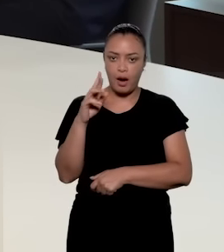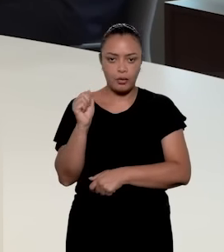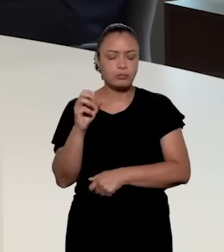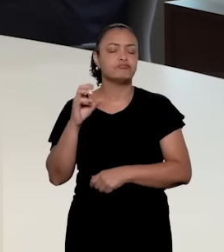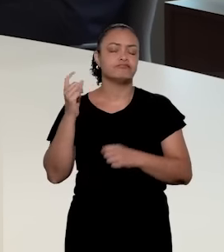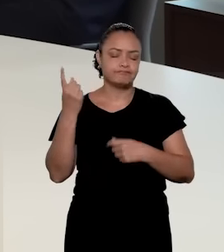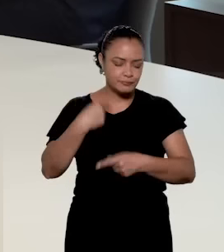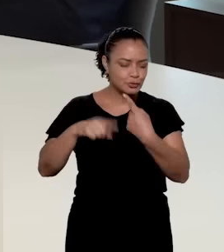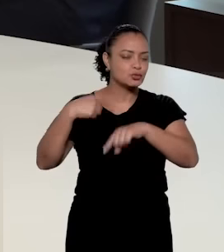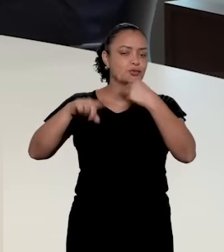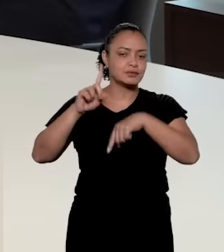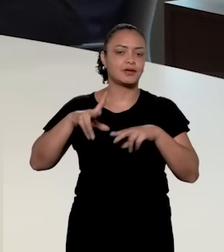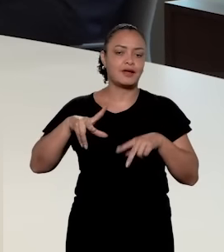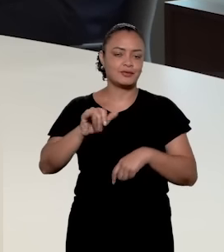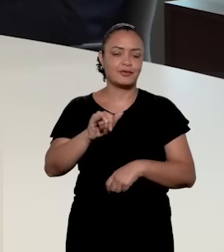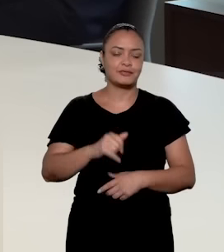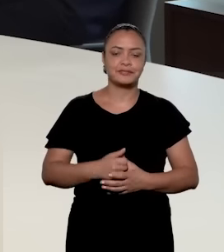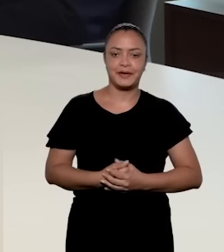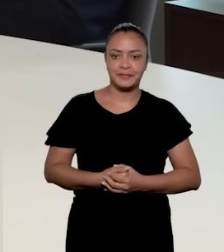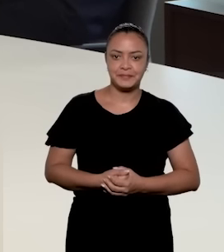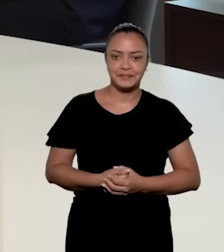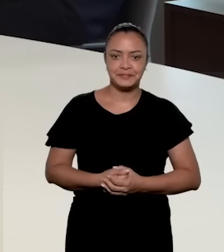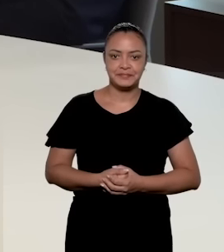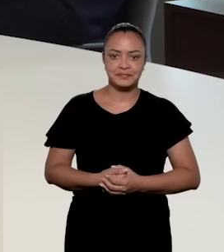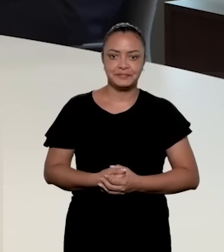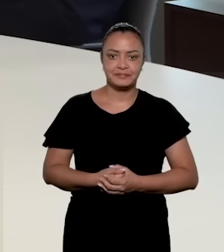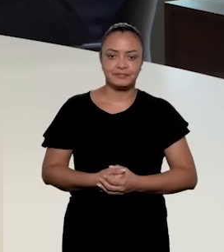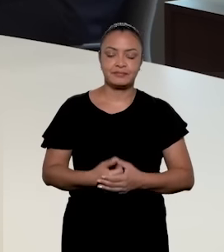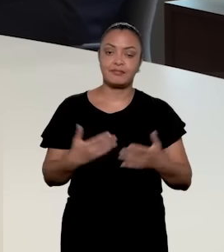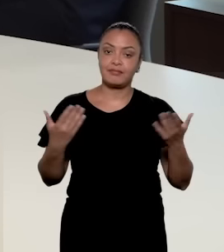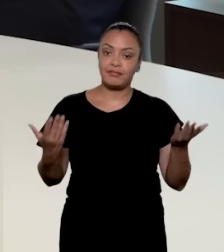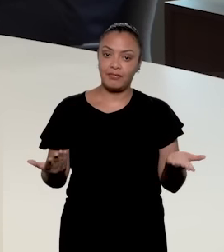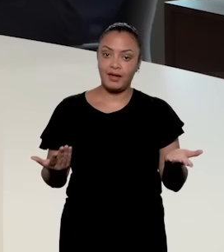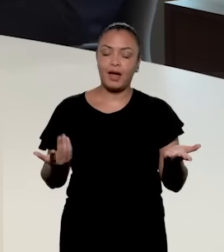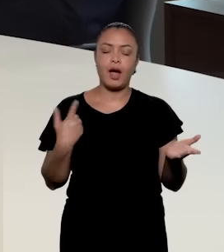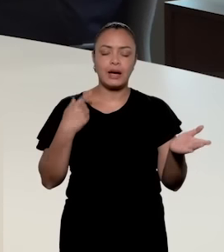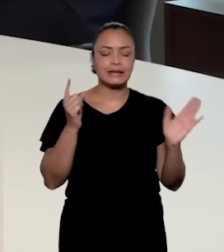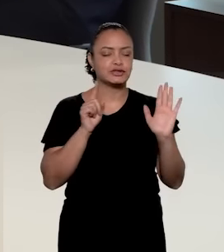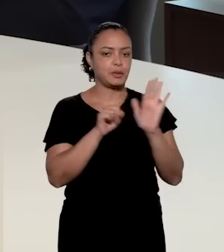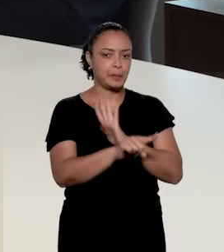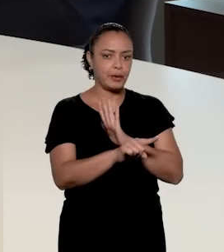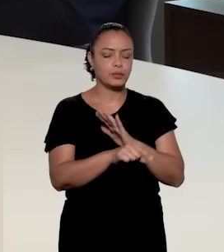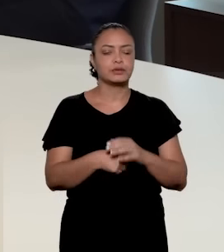Exatamente. E aí, França, nesse gancho, eu queria te perguntar aqui, queria que você falasse um pouco,